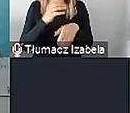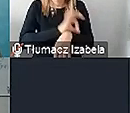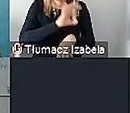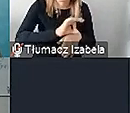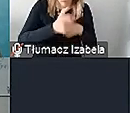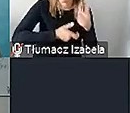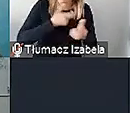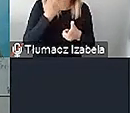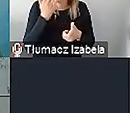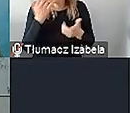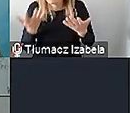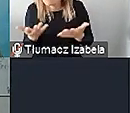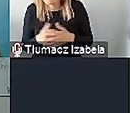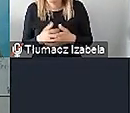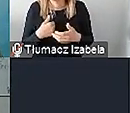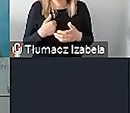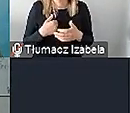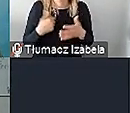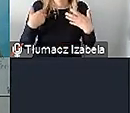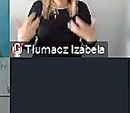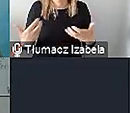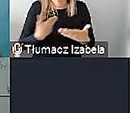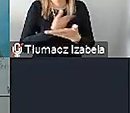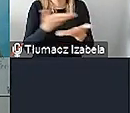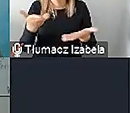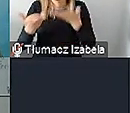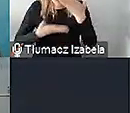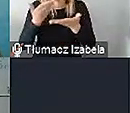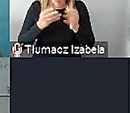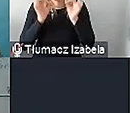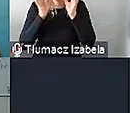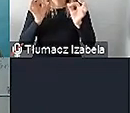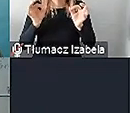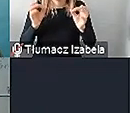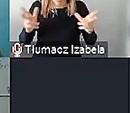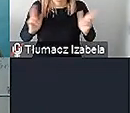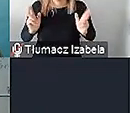Chciałam życzyć też dobrego wypoczynku, jako że zaczyna się sezon urlopowy.